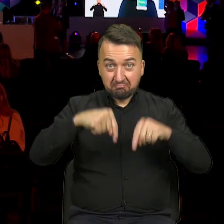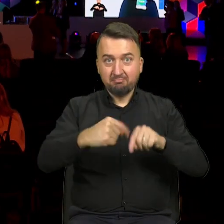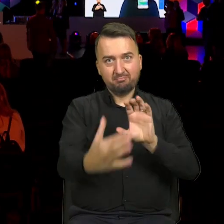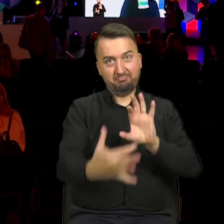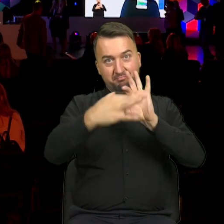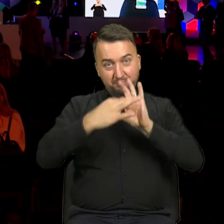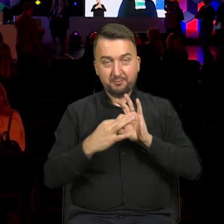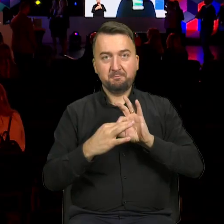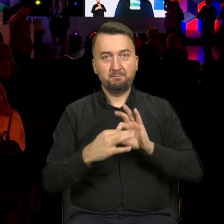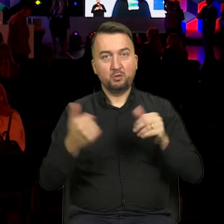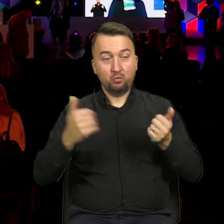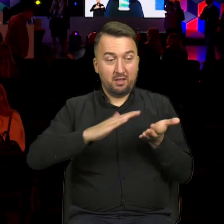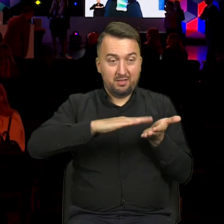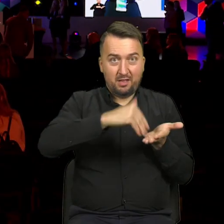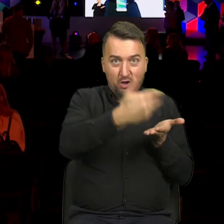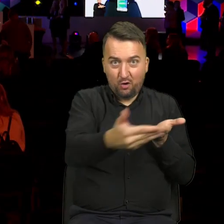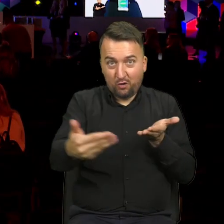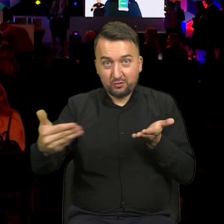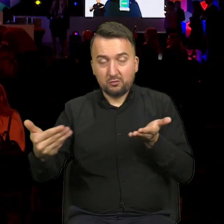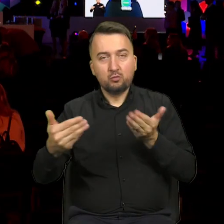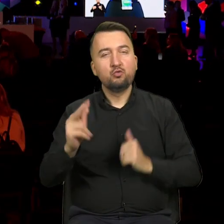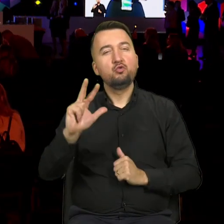gala rozdania nagród trzeciej edycji konkursu dla